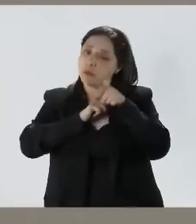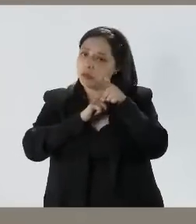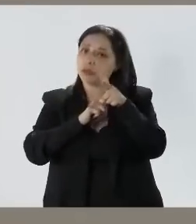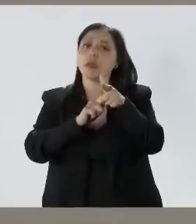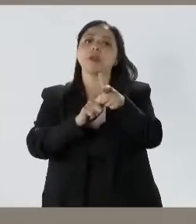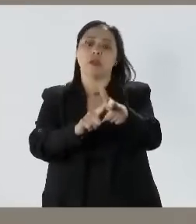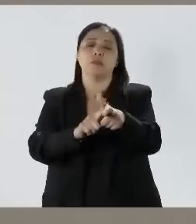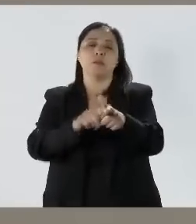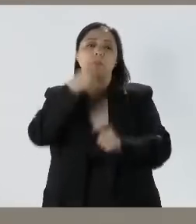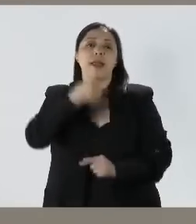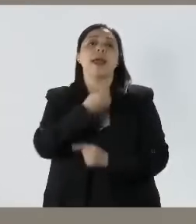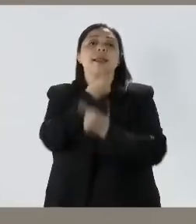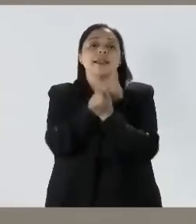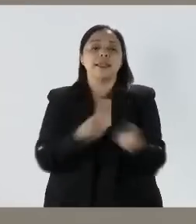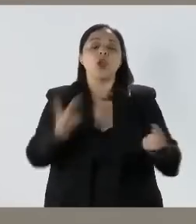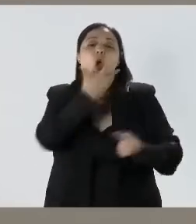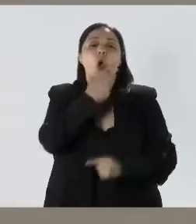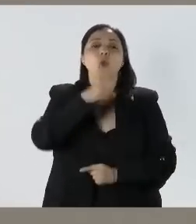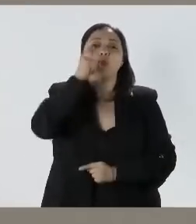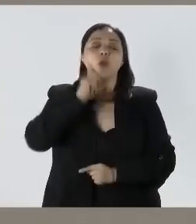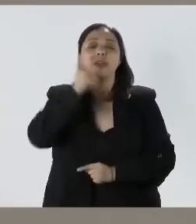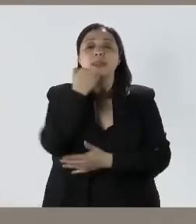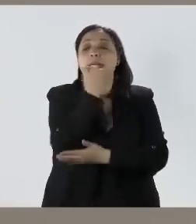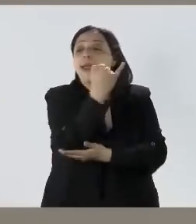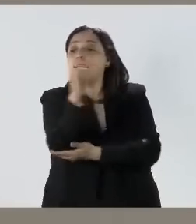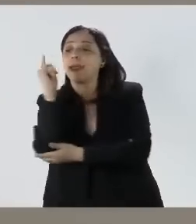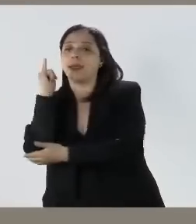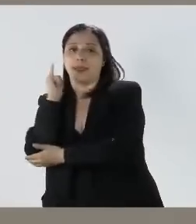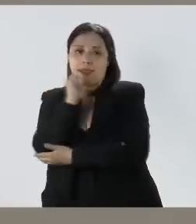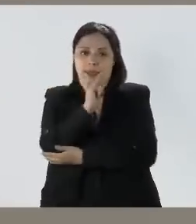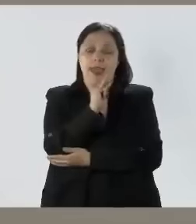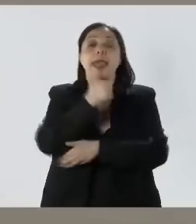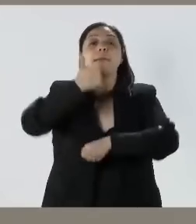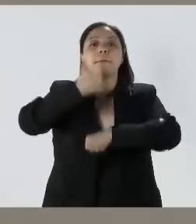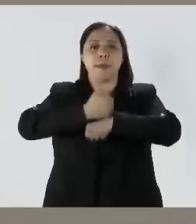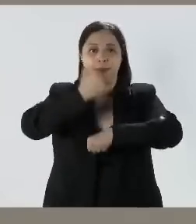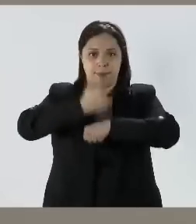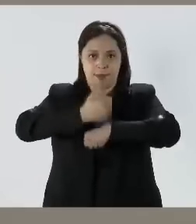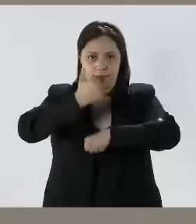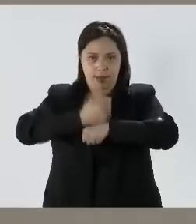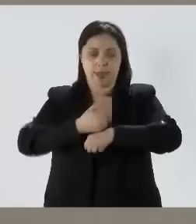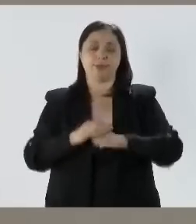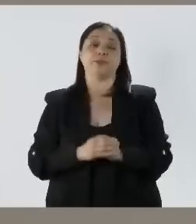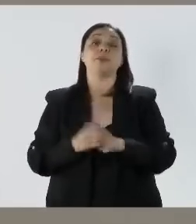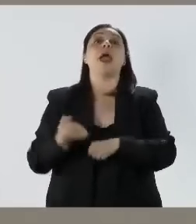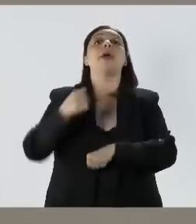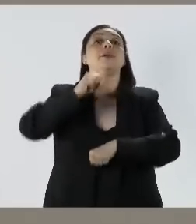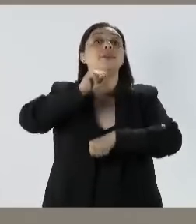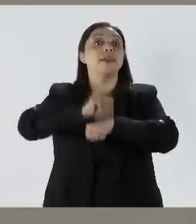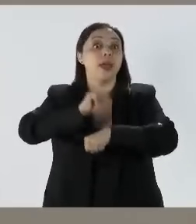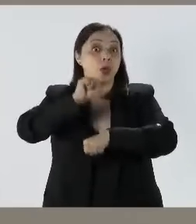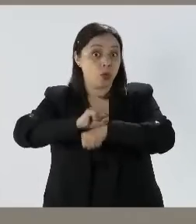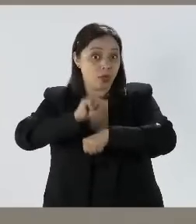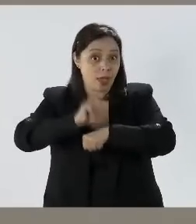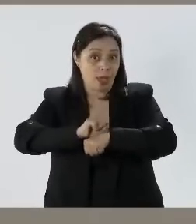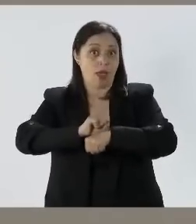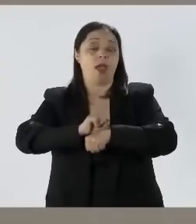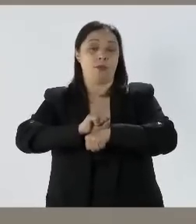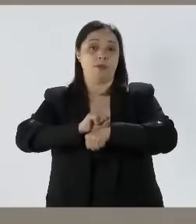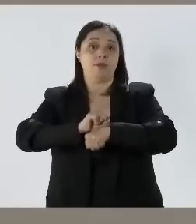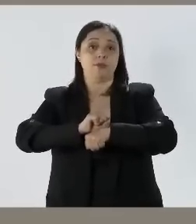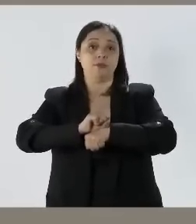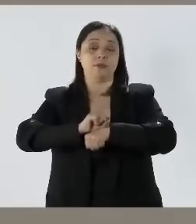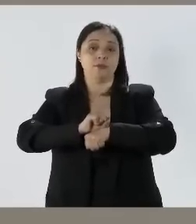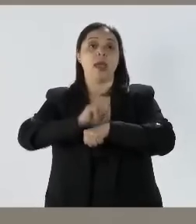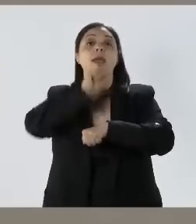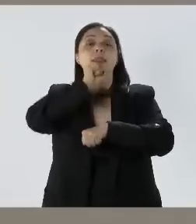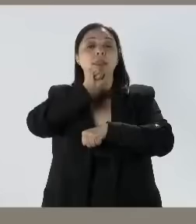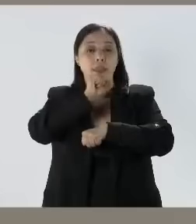niñas y niños de jardín de niños y primaria la secundaria hoy se ha convertido en un programa